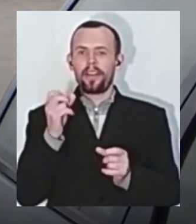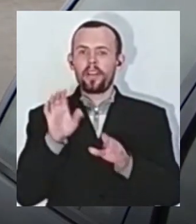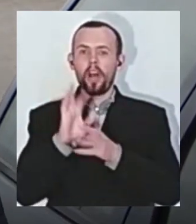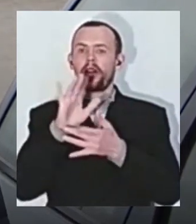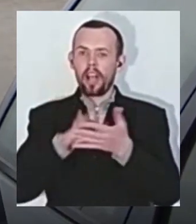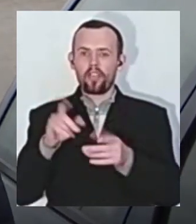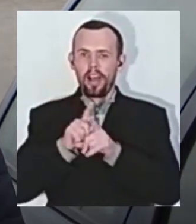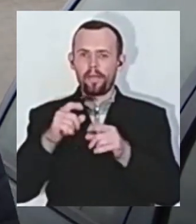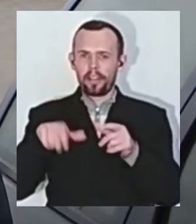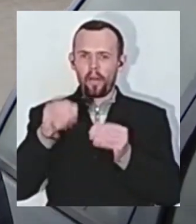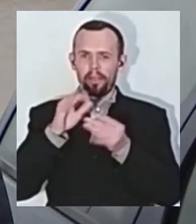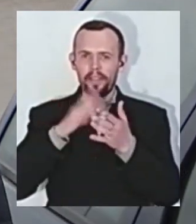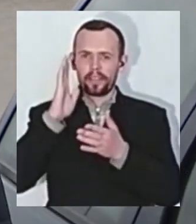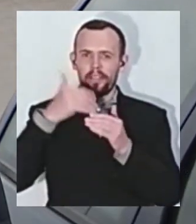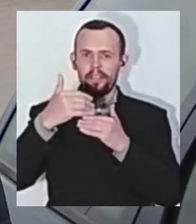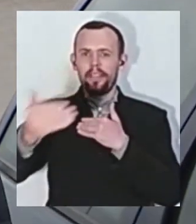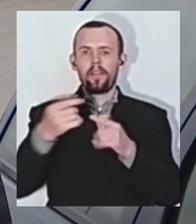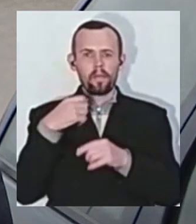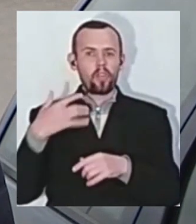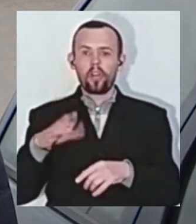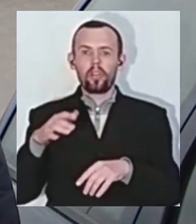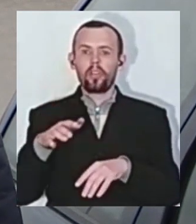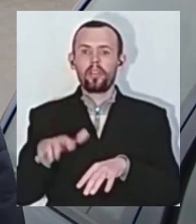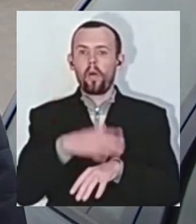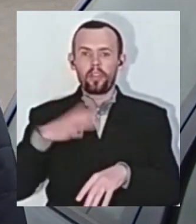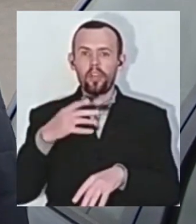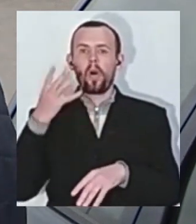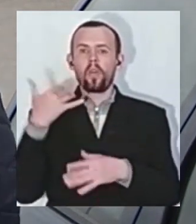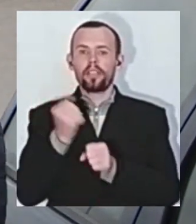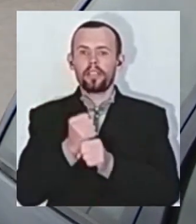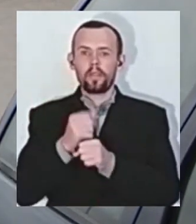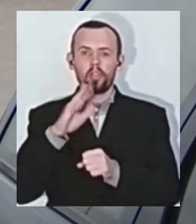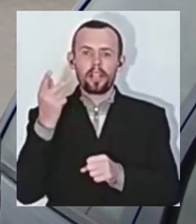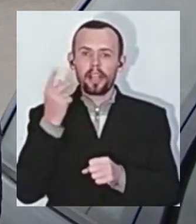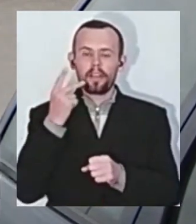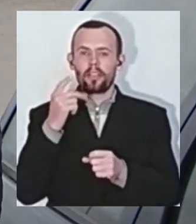Дуже довго чекали на цей міст, коли його вже зроблять. Тому що завжди, ви ж самі розумієте, там затори.